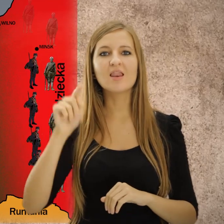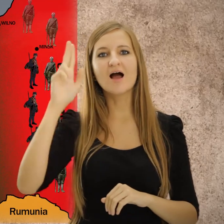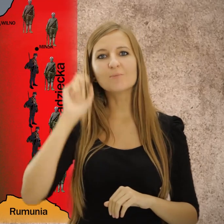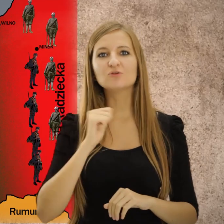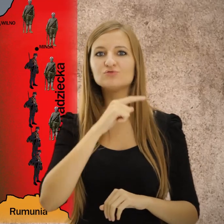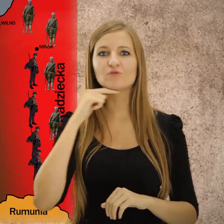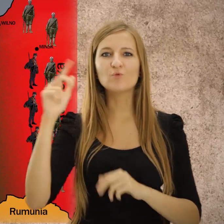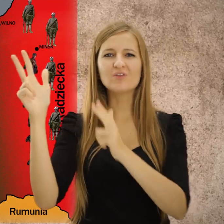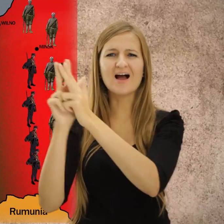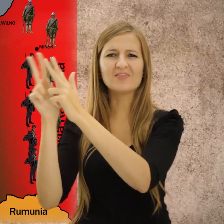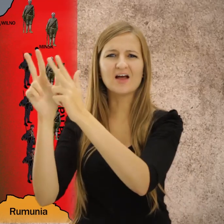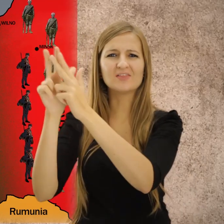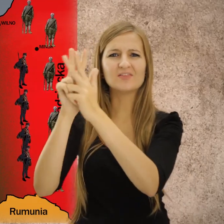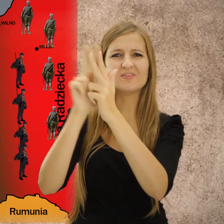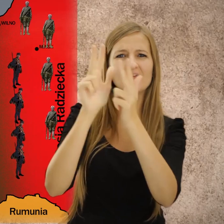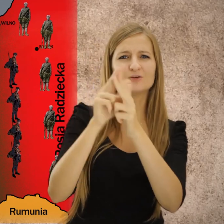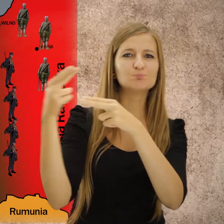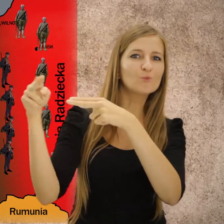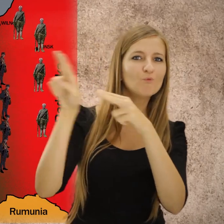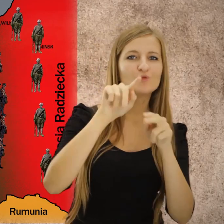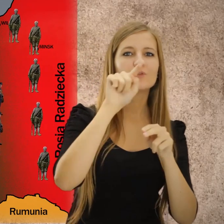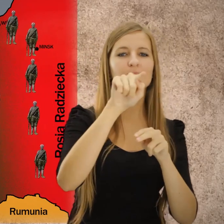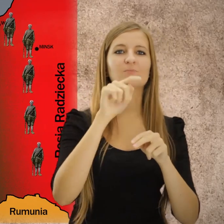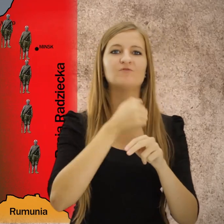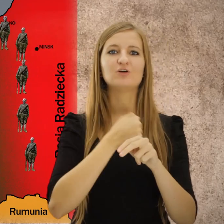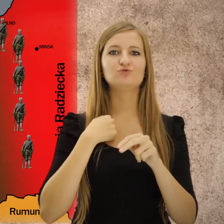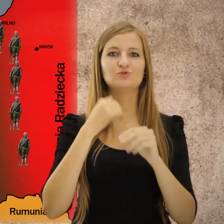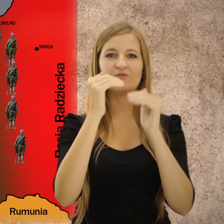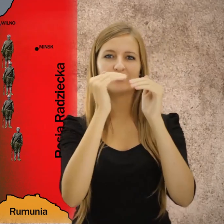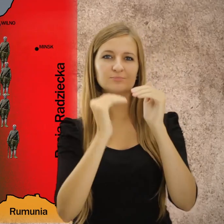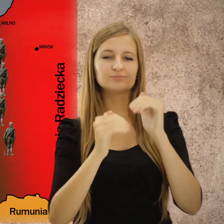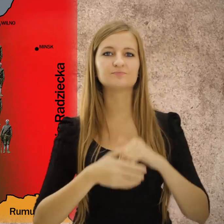Ale Armia Czerwona przeprowadziła kontratak i zepchnęła armię polską aż pod Warszawę.